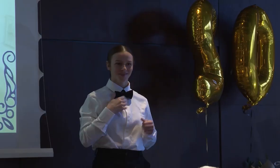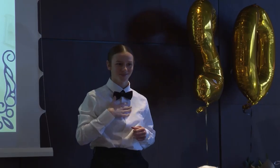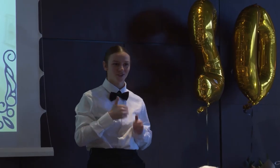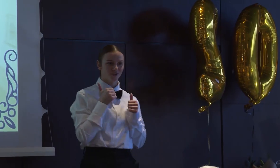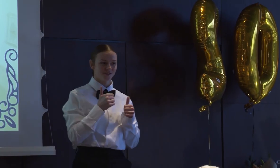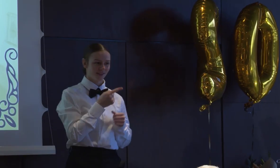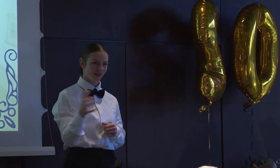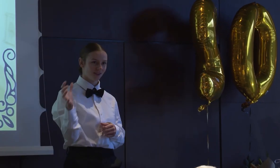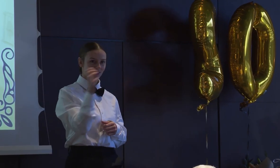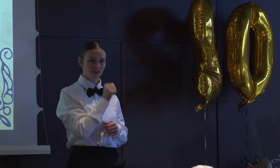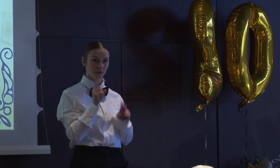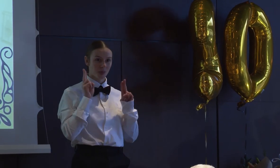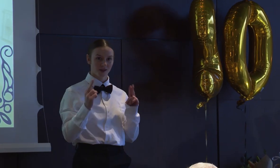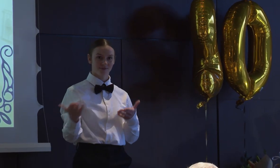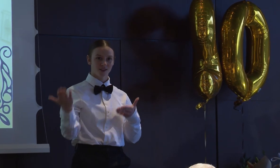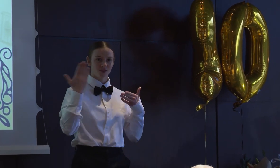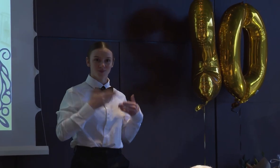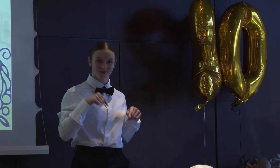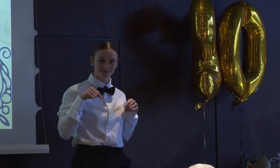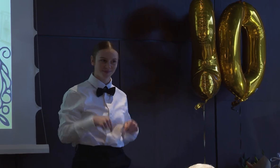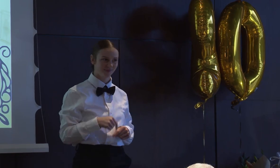Haluan toivottaa teidät kaikki oikein tervetulleiksi tänne.